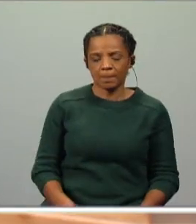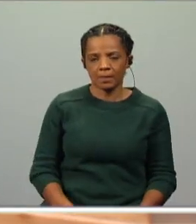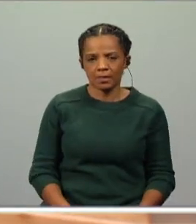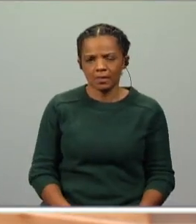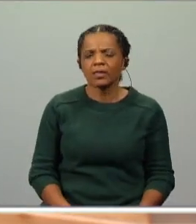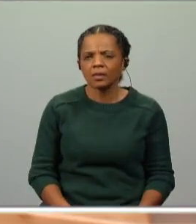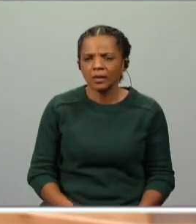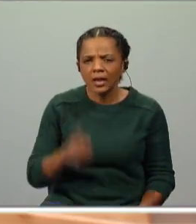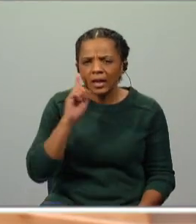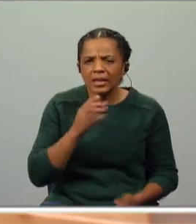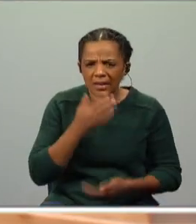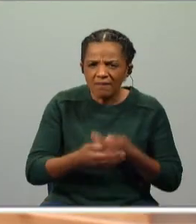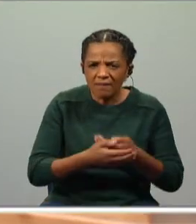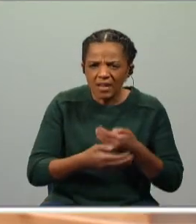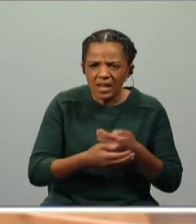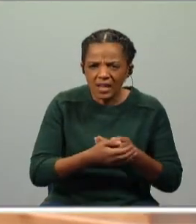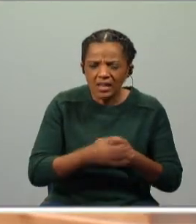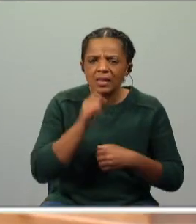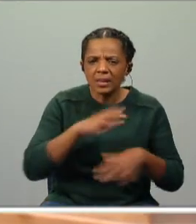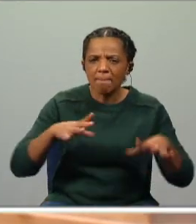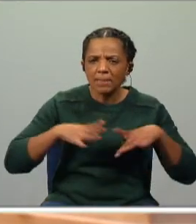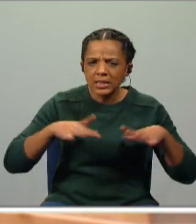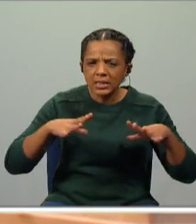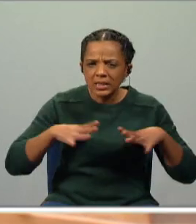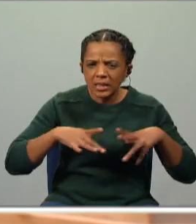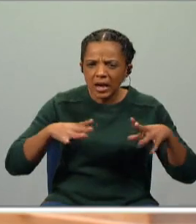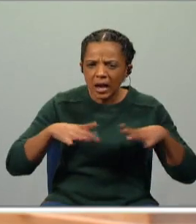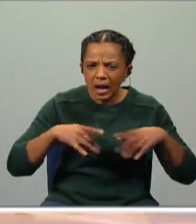E a velhinha já pode passear sem andar dentro da cabecinha.